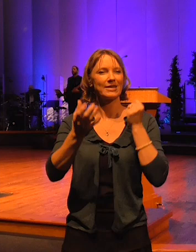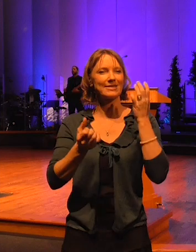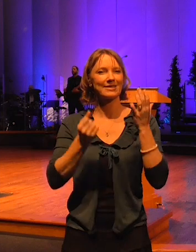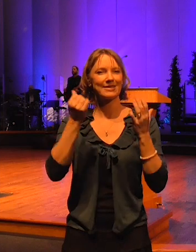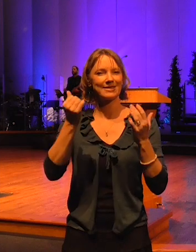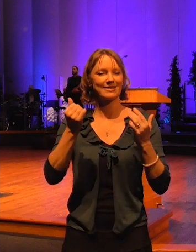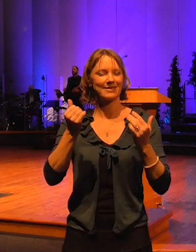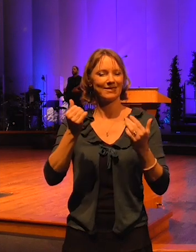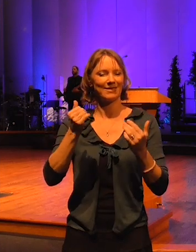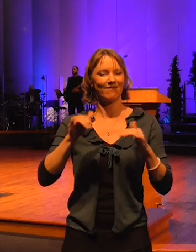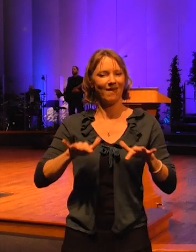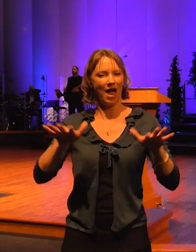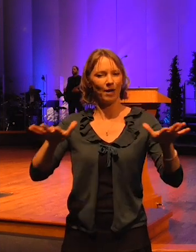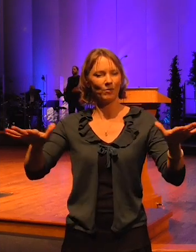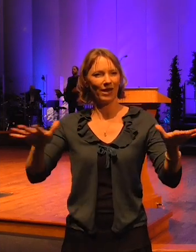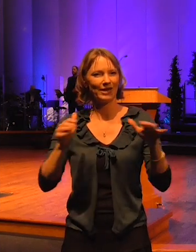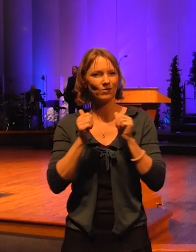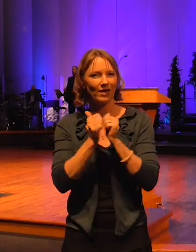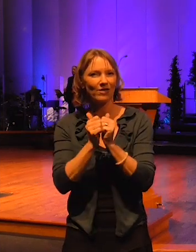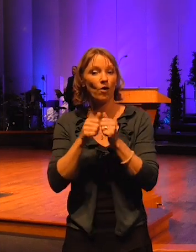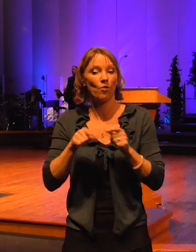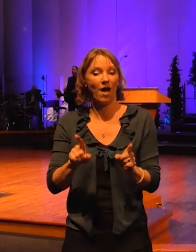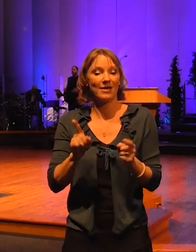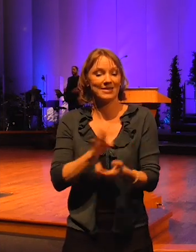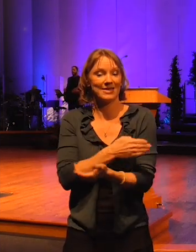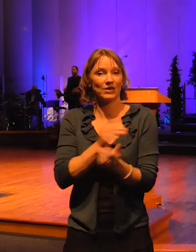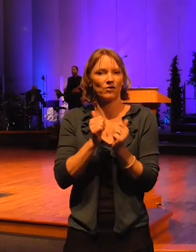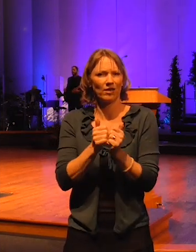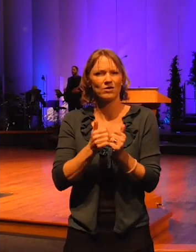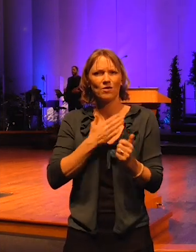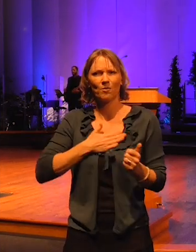mientras canten juntos, así que por favor canten esta canción Allá arriba